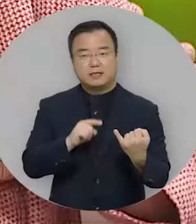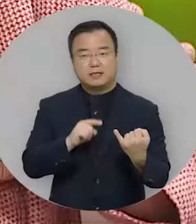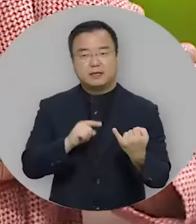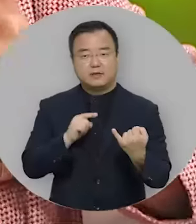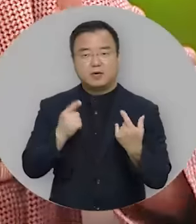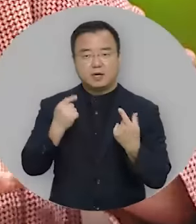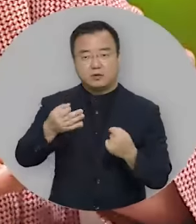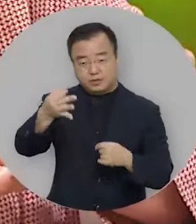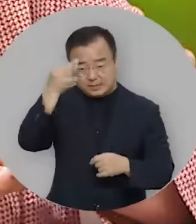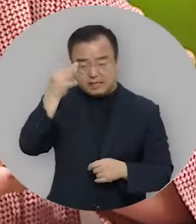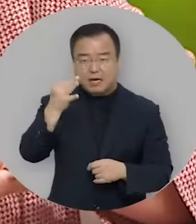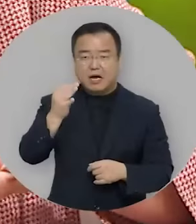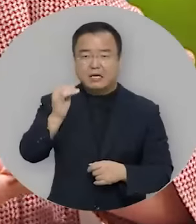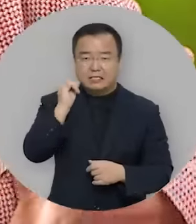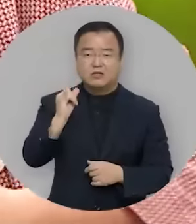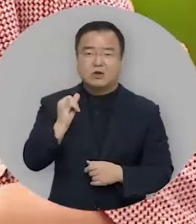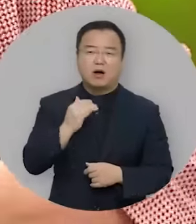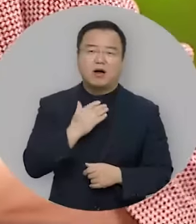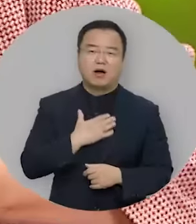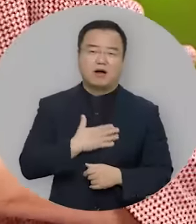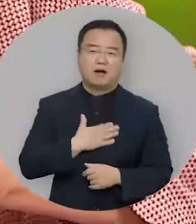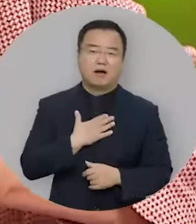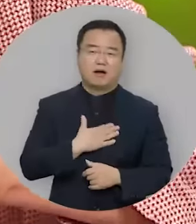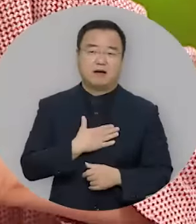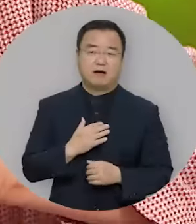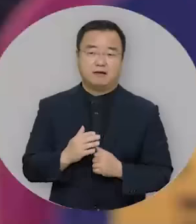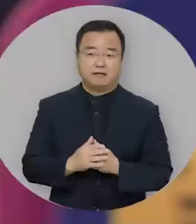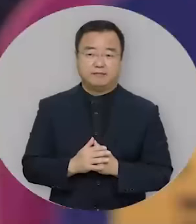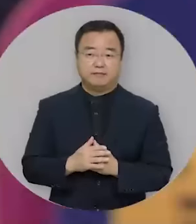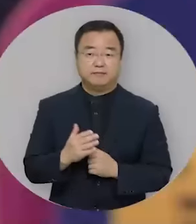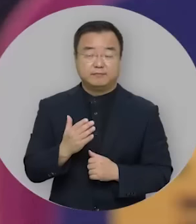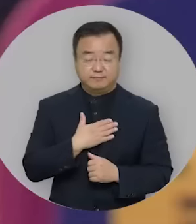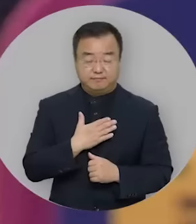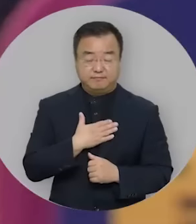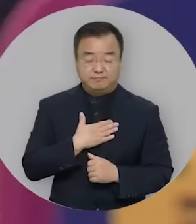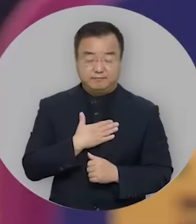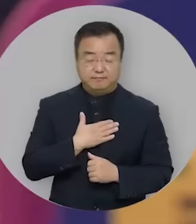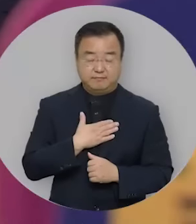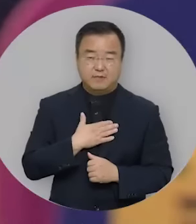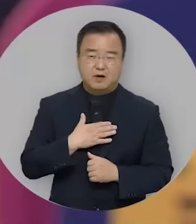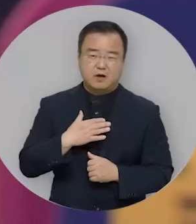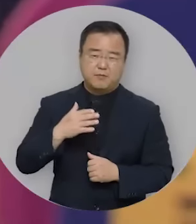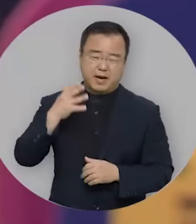'이런 재능이 있었구나.'를 그제야 알게 된 거죠. 저에게는 그게 동아줄 같았어요.